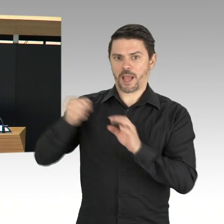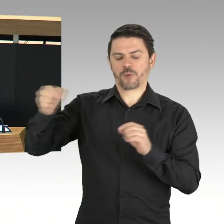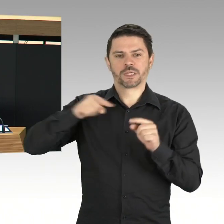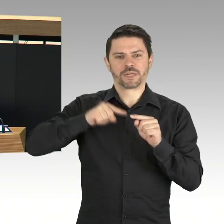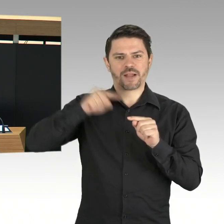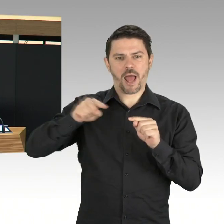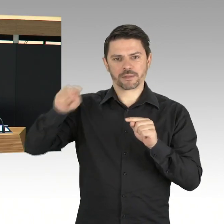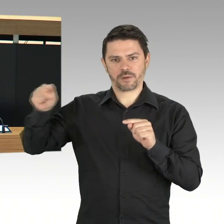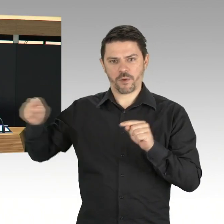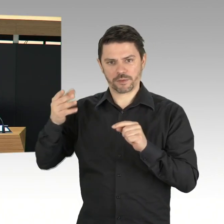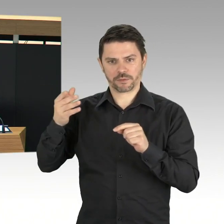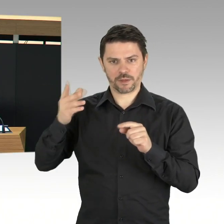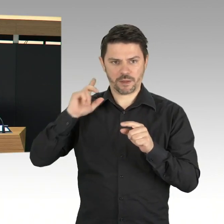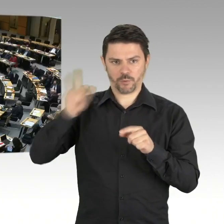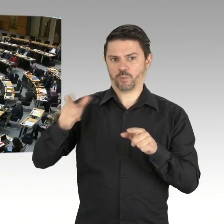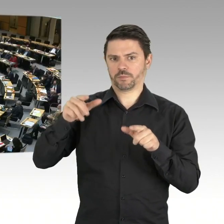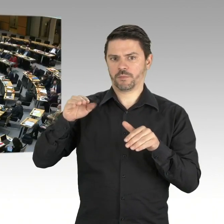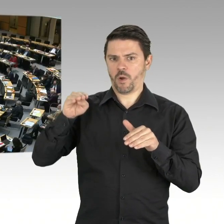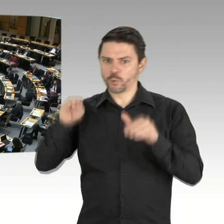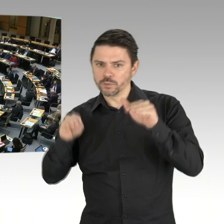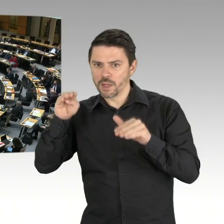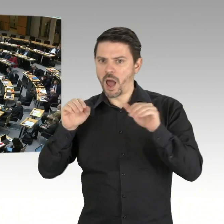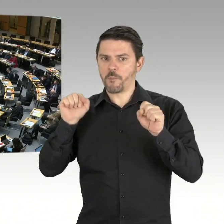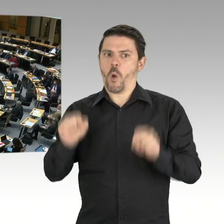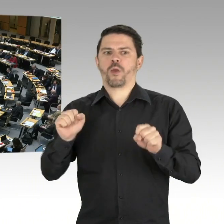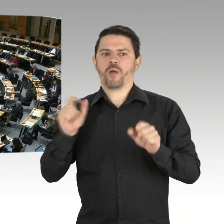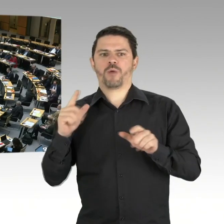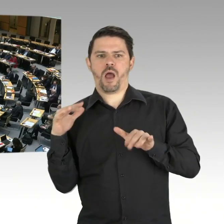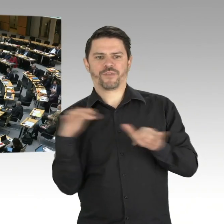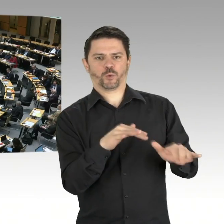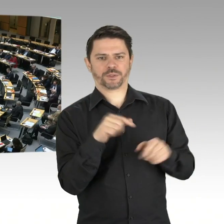(Beifall)